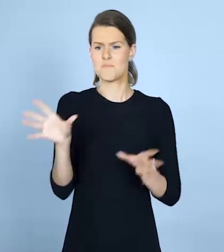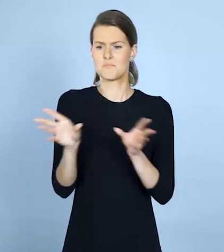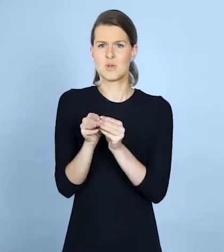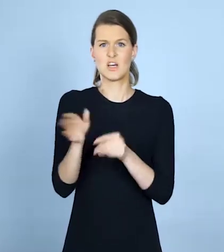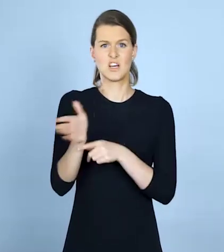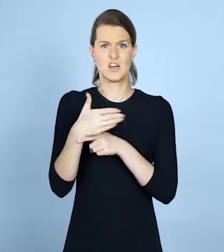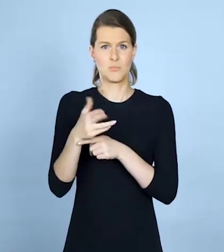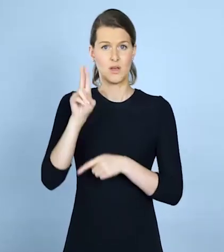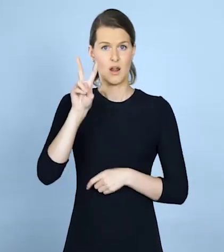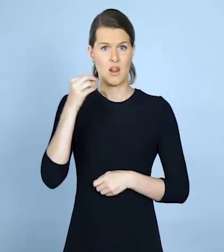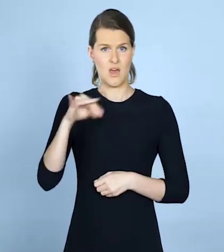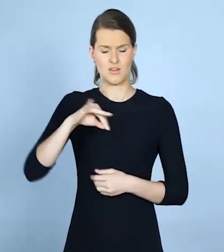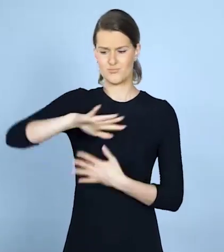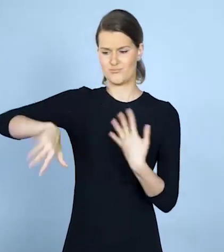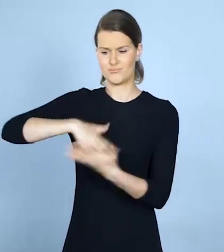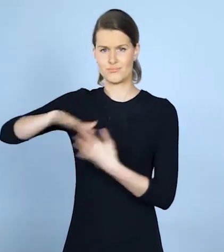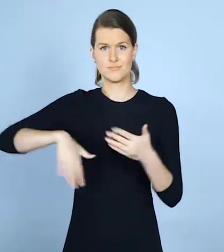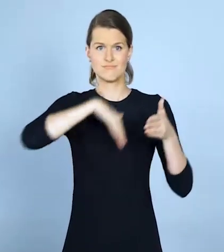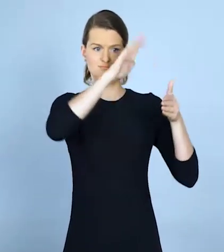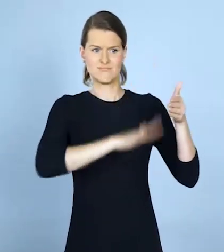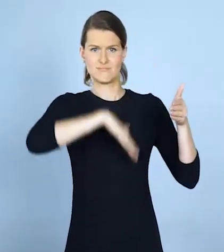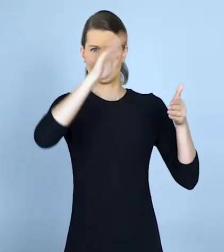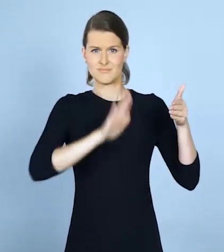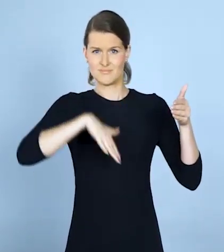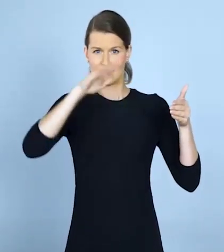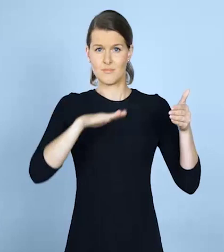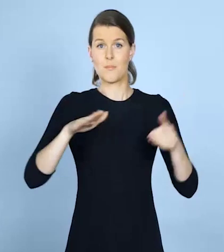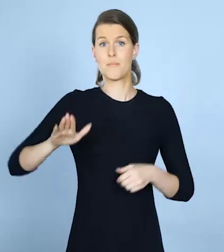с добавлением рыбьего клея,